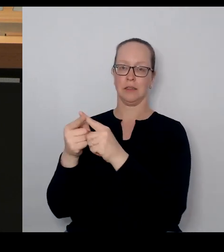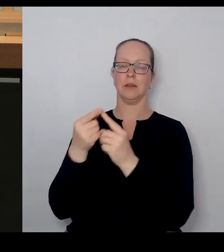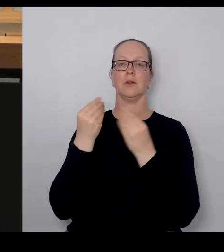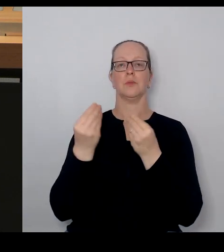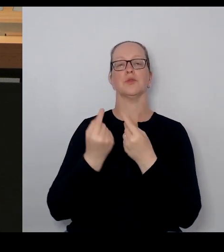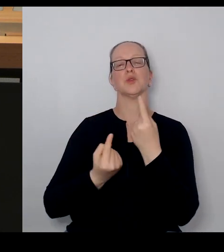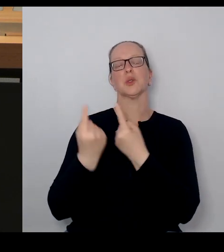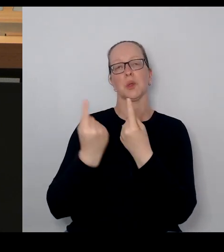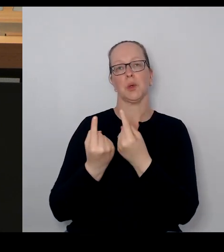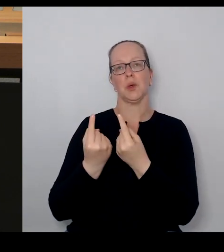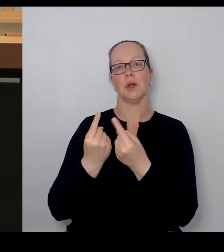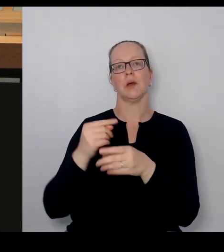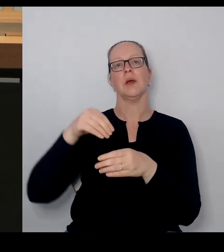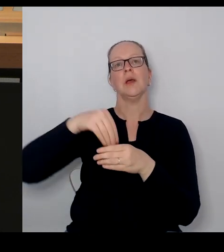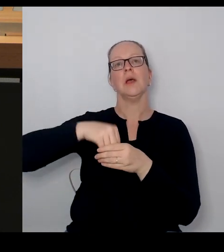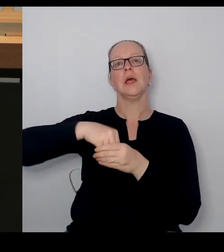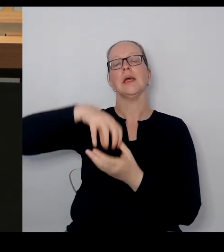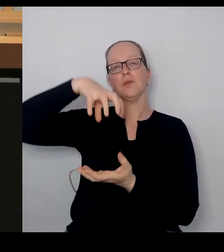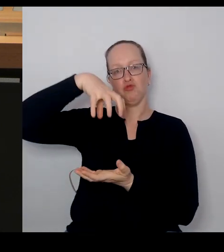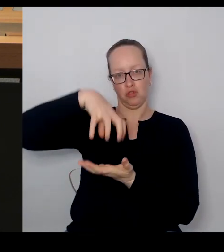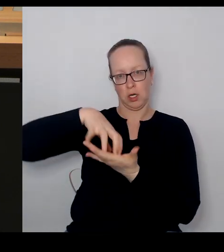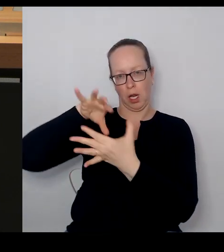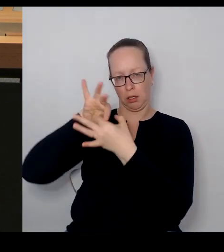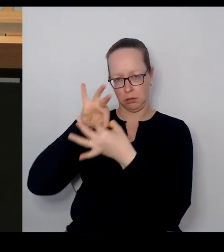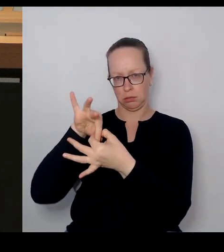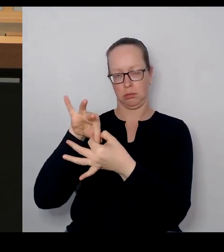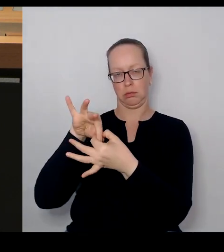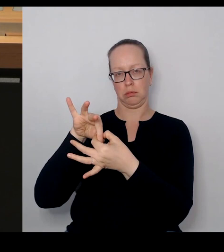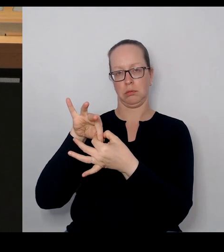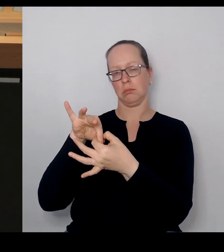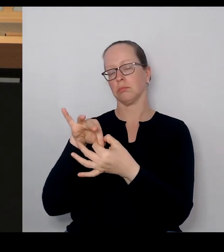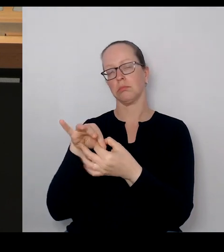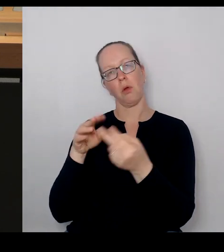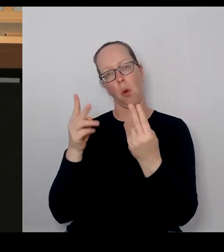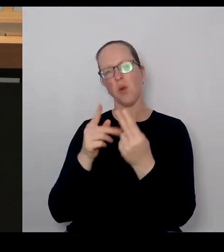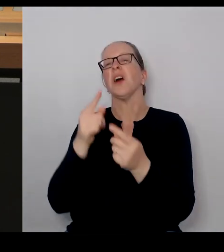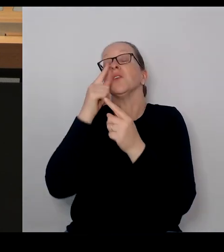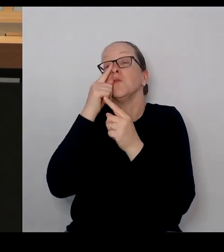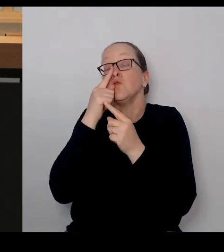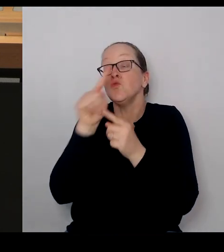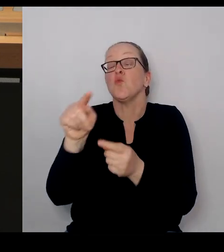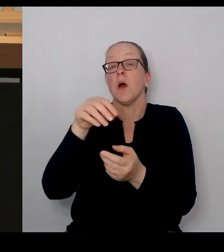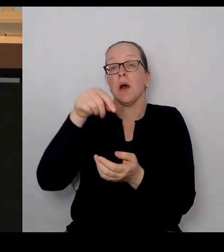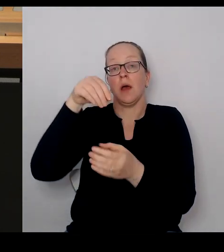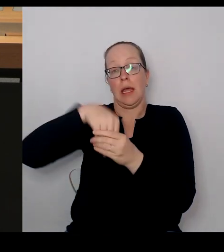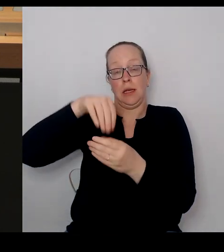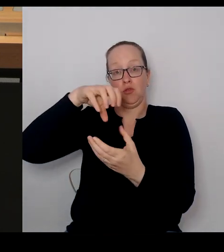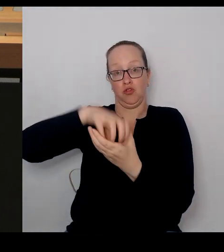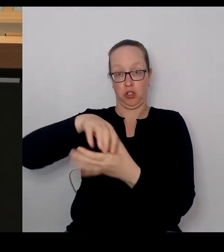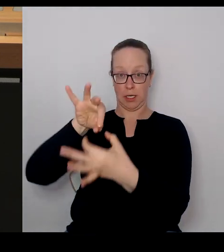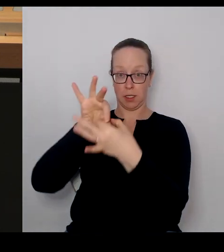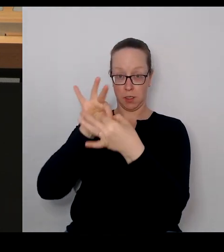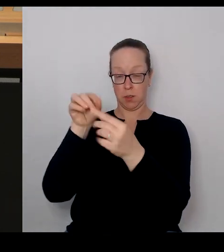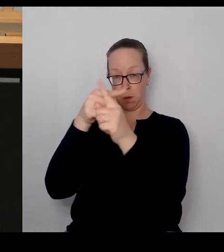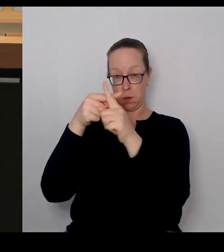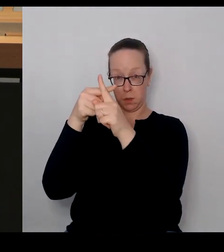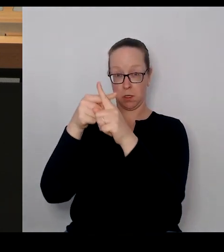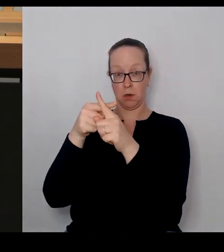sagen ausschließlich innenstadtbezogen. Aber ich nehme nur mal ein Thema das Thema Grundwassermanagement, was beispielsweise meine Kolleginnen und Kollegen in Neukölln sehr bewegt.